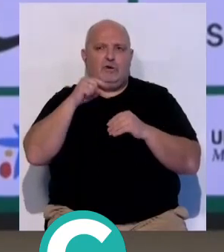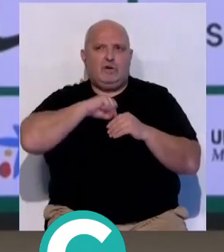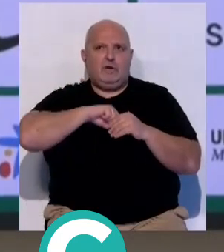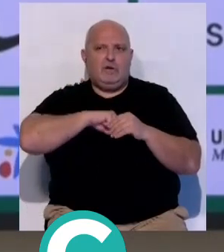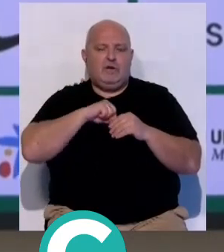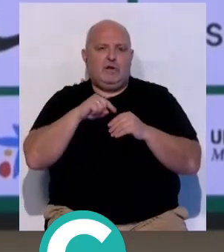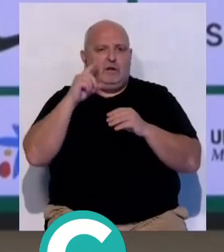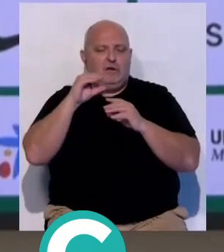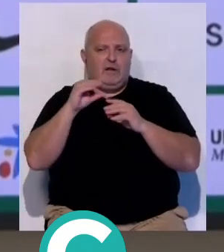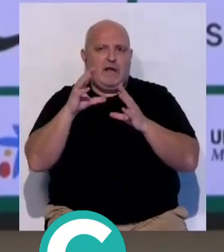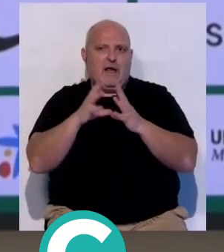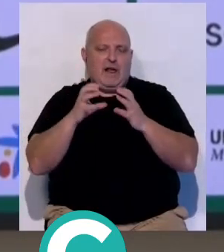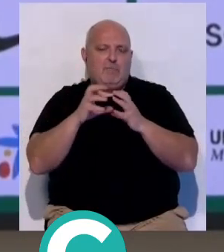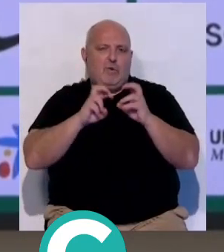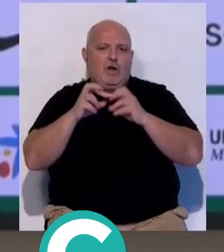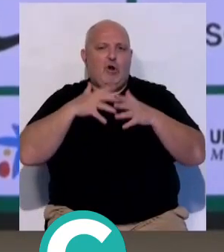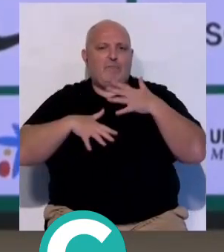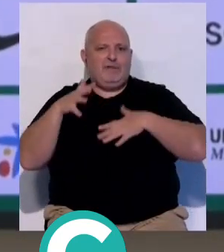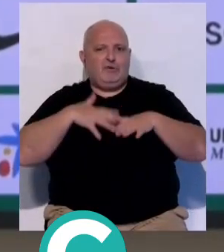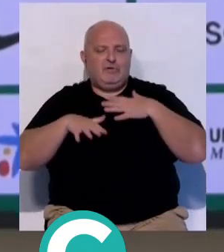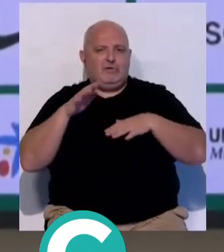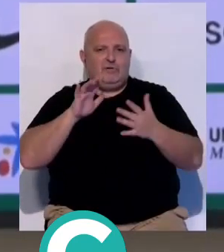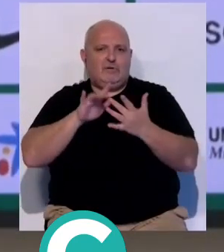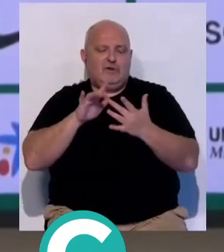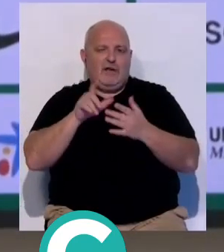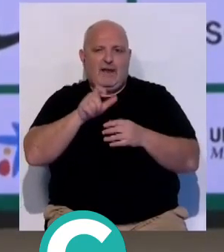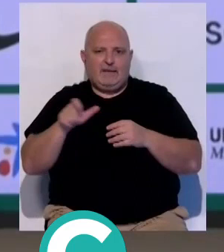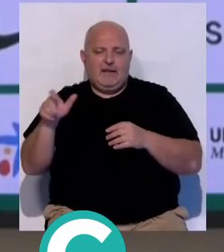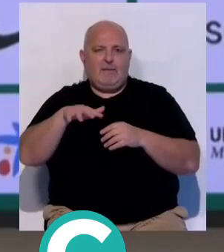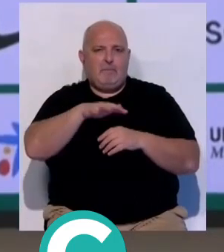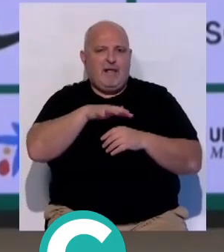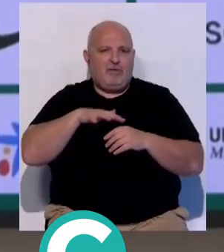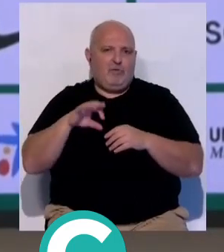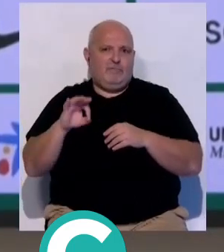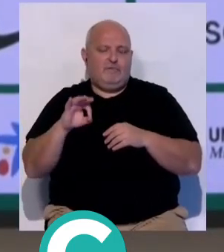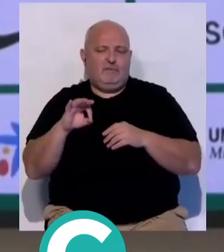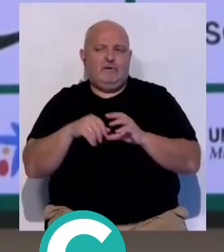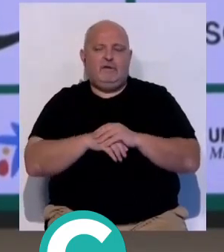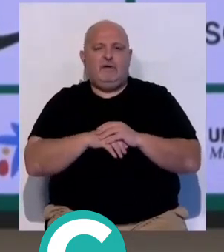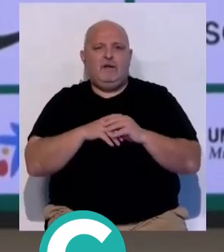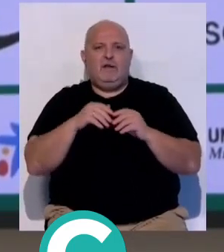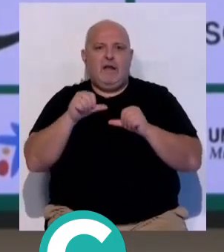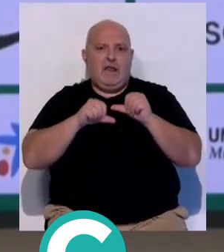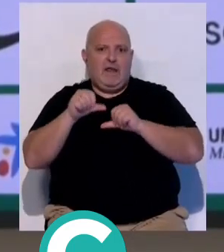inversión y ganado en conocimiento en conexión con la gente con el espacio con la liga así que